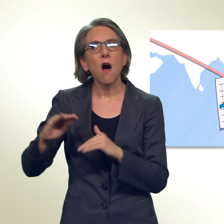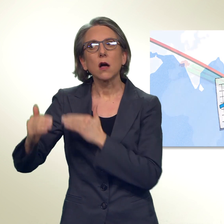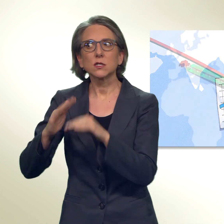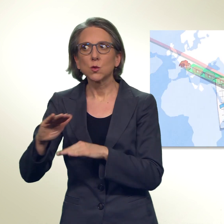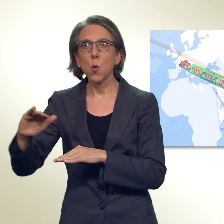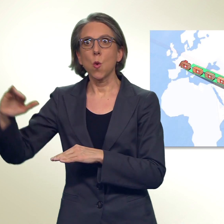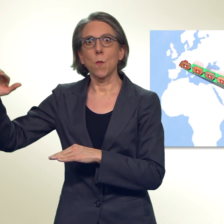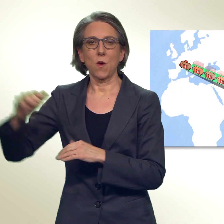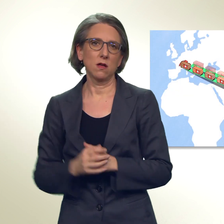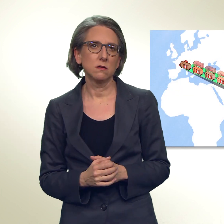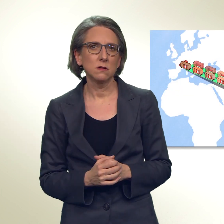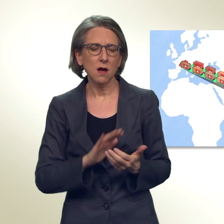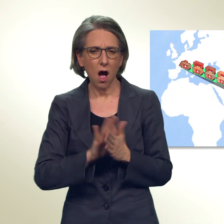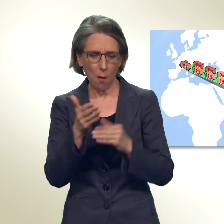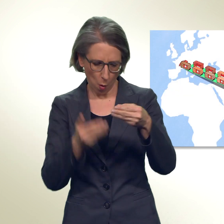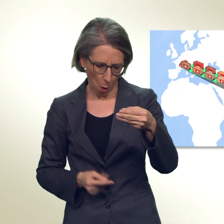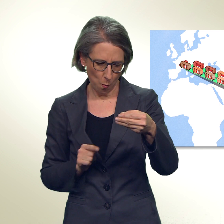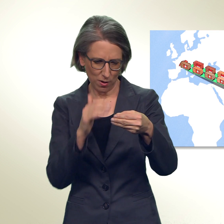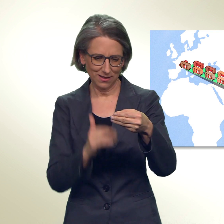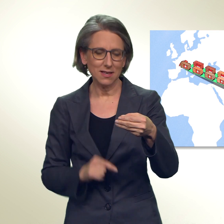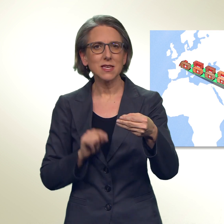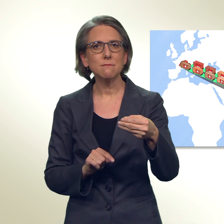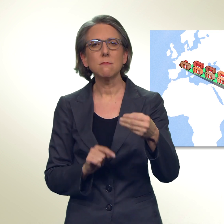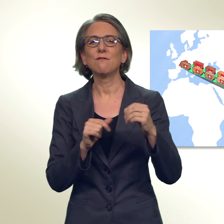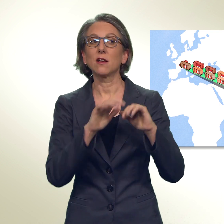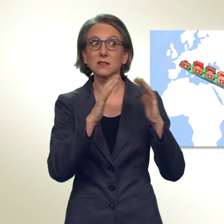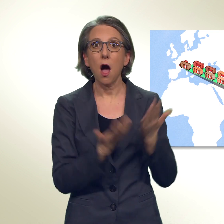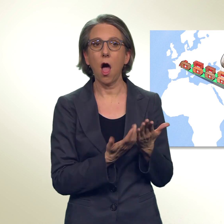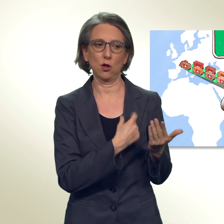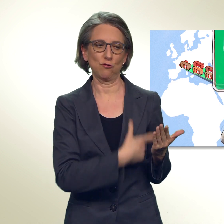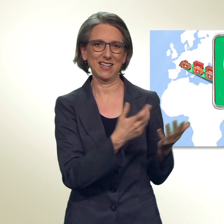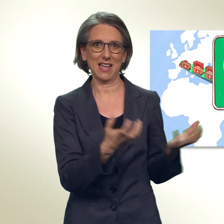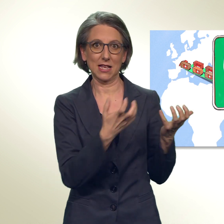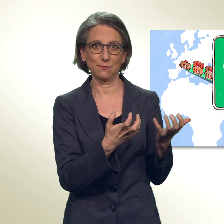Das Abkommen sieht vor, dass auf fast allen Schweizer Exporten die Zölle wegfallen.